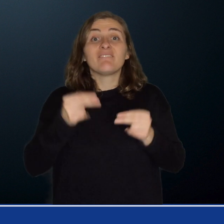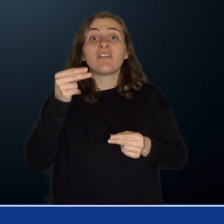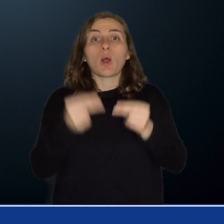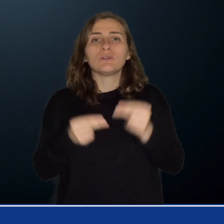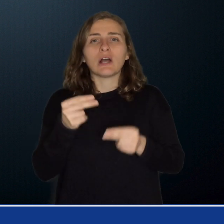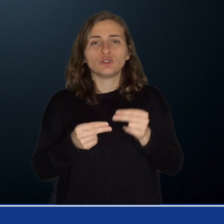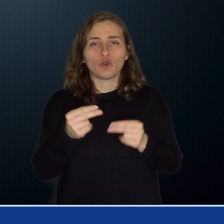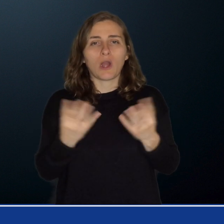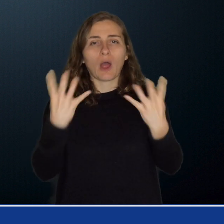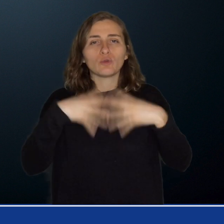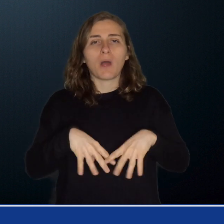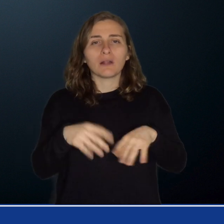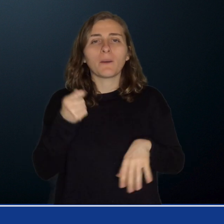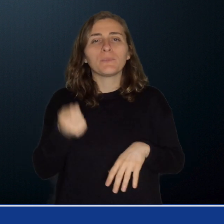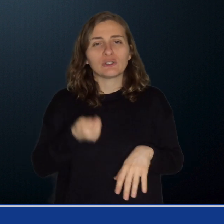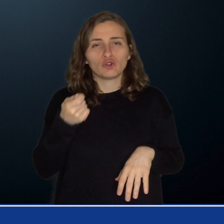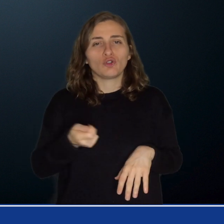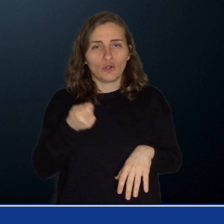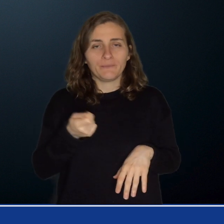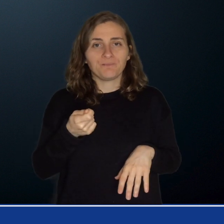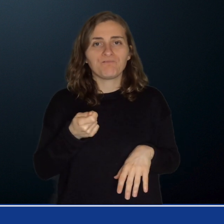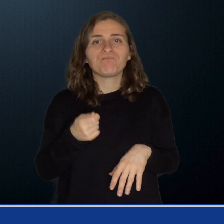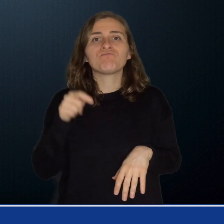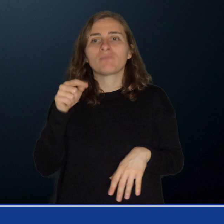RIVALUTAZIONE AUTOMATICA DEI TRATTAMENTI PENSIONISTICI